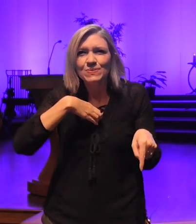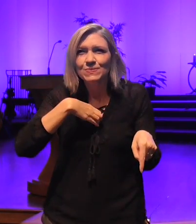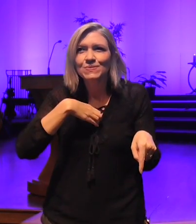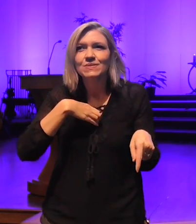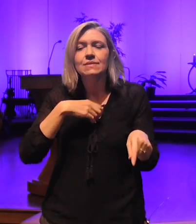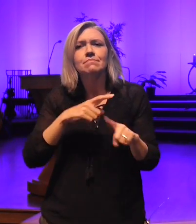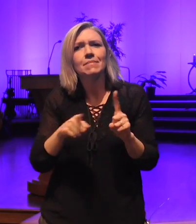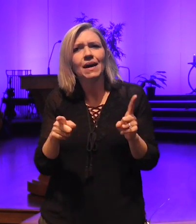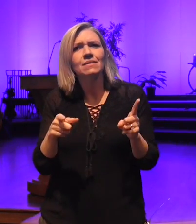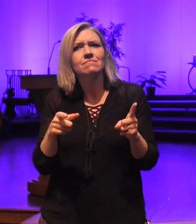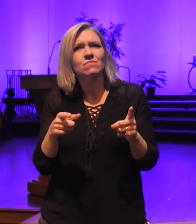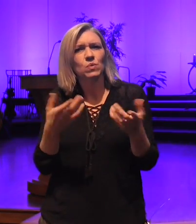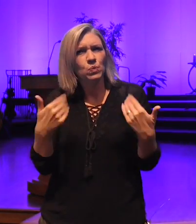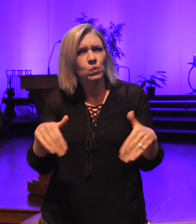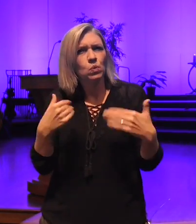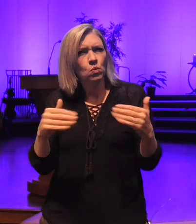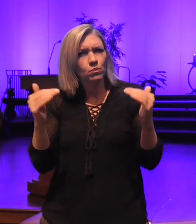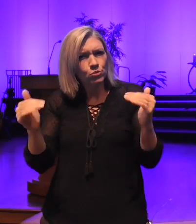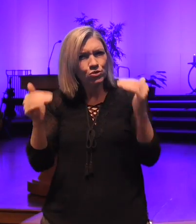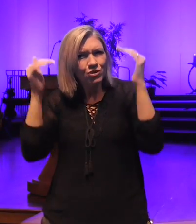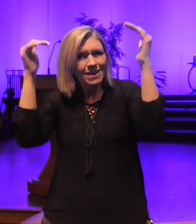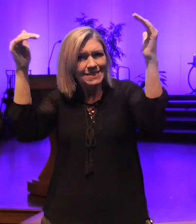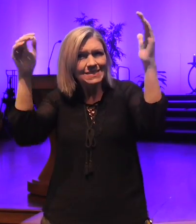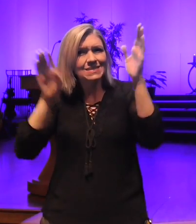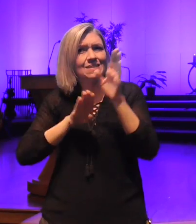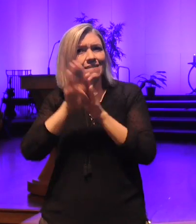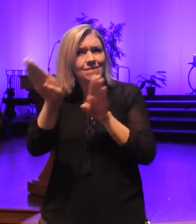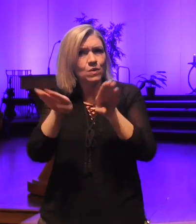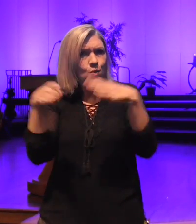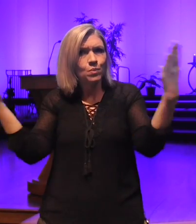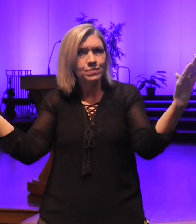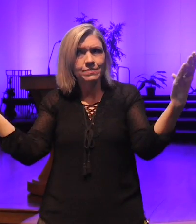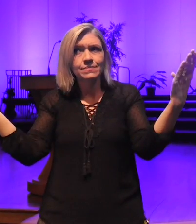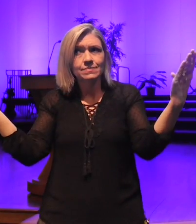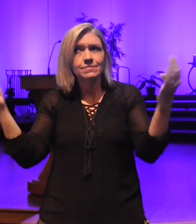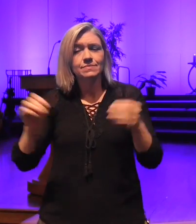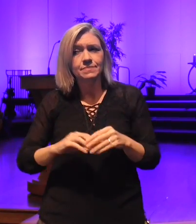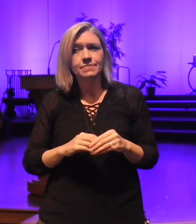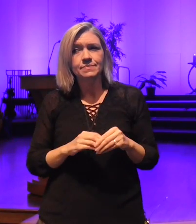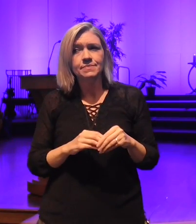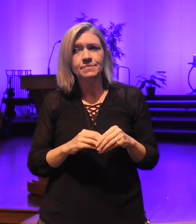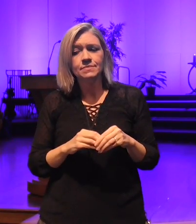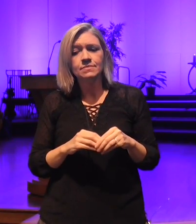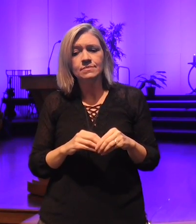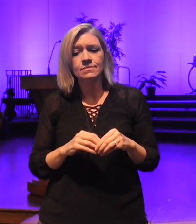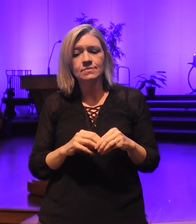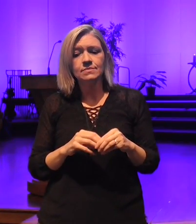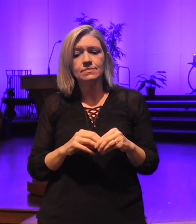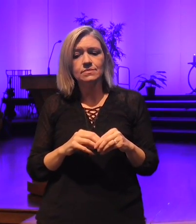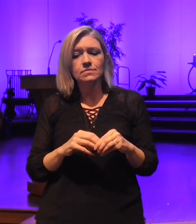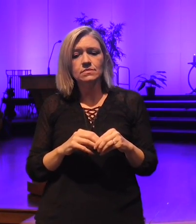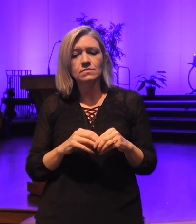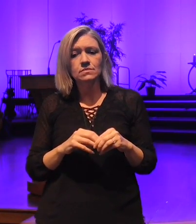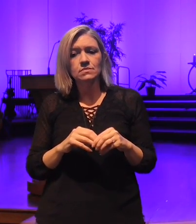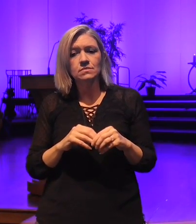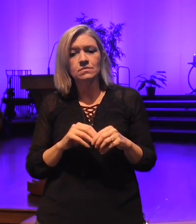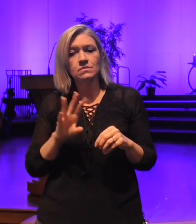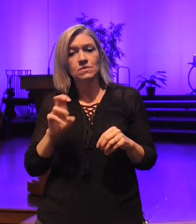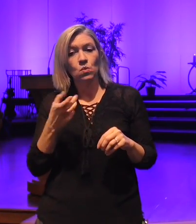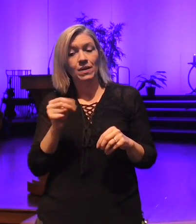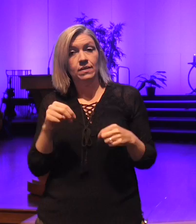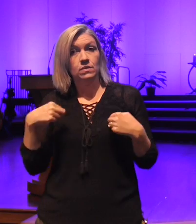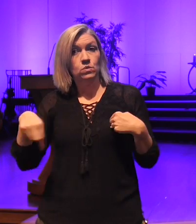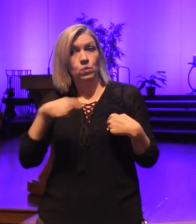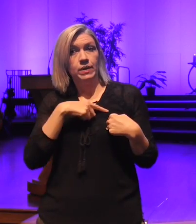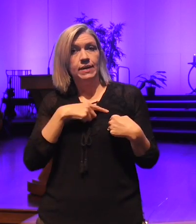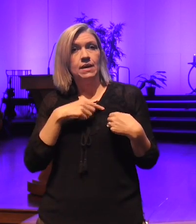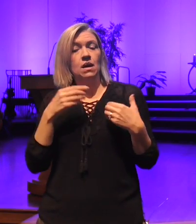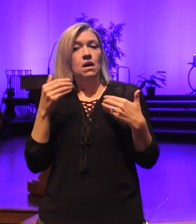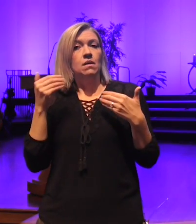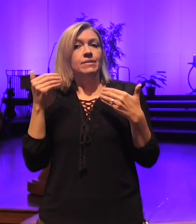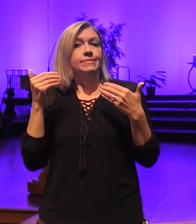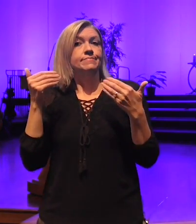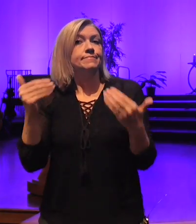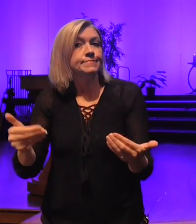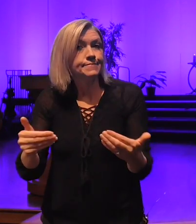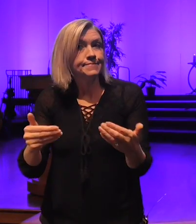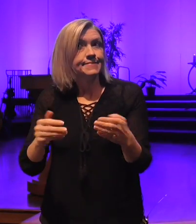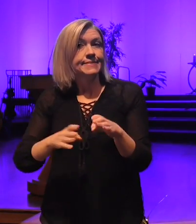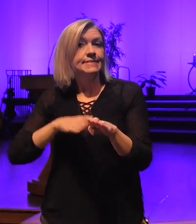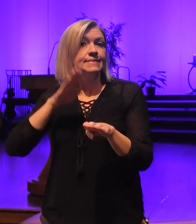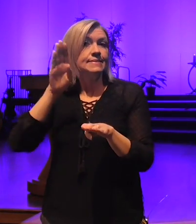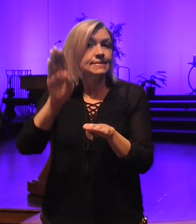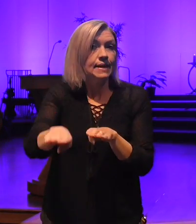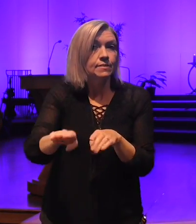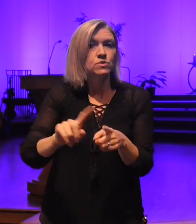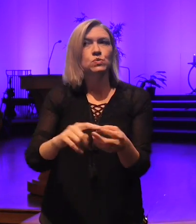altamente progresiva en la vida, y cuando damos un paso adelante en la tierra de la forma real, somos dueños